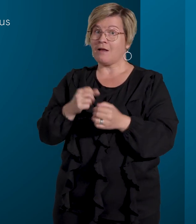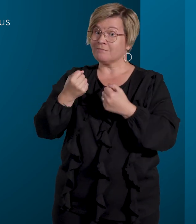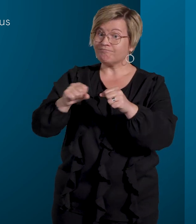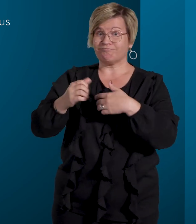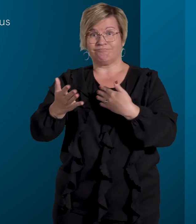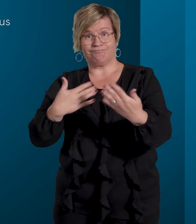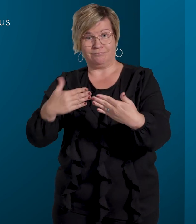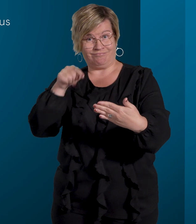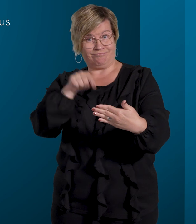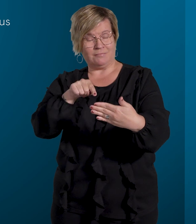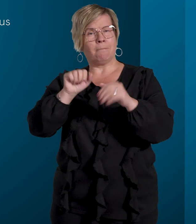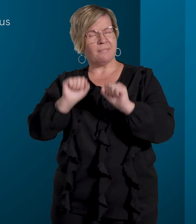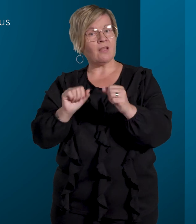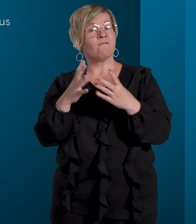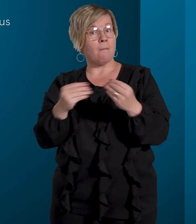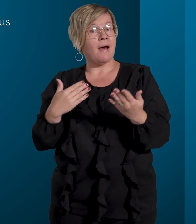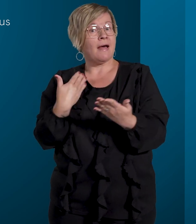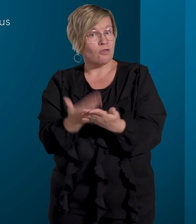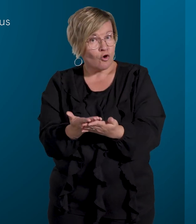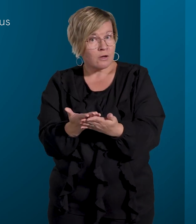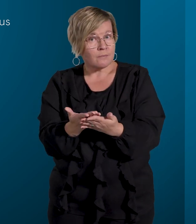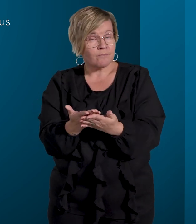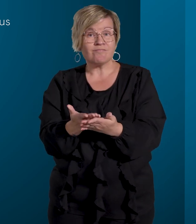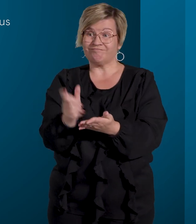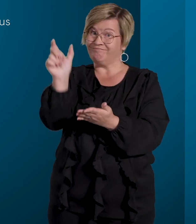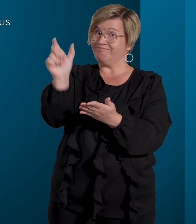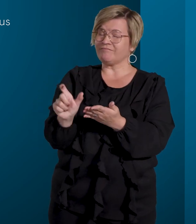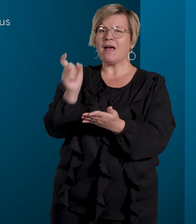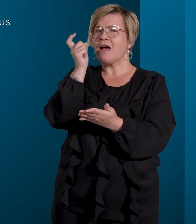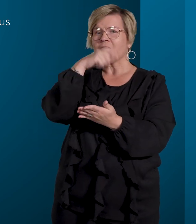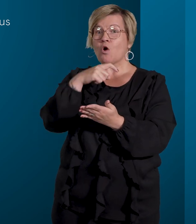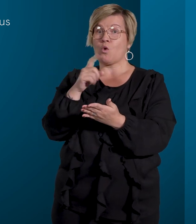Toiminnan tulee olla vapaaehtoista, eikä ehdokas saa olla -